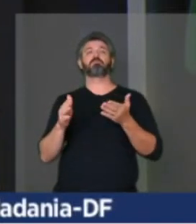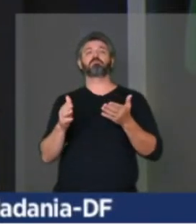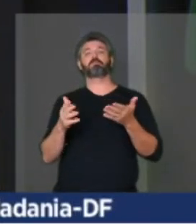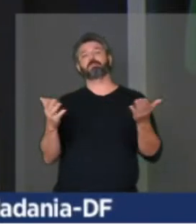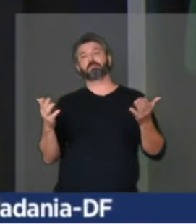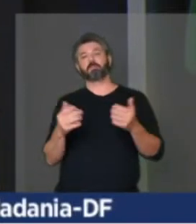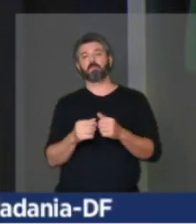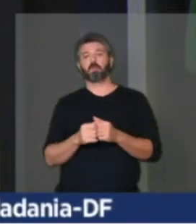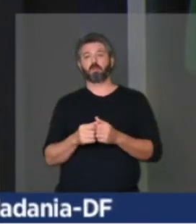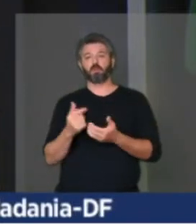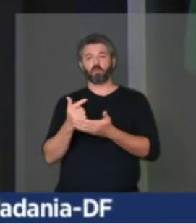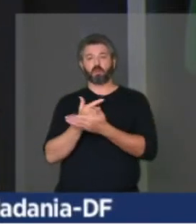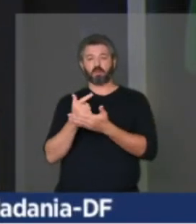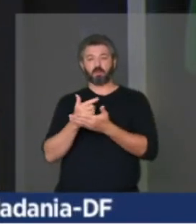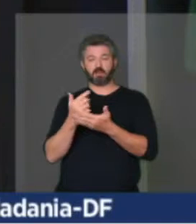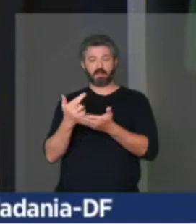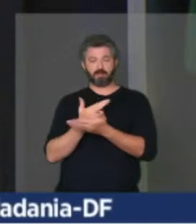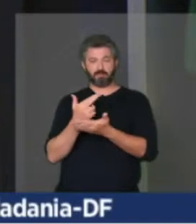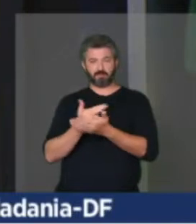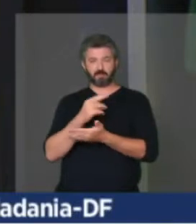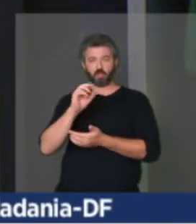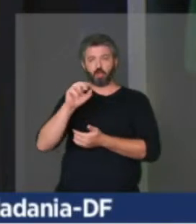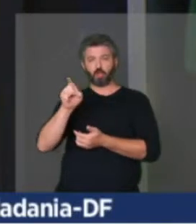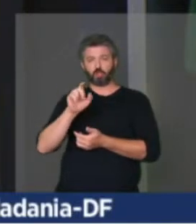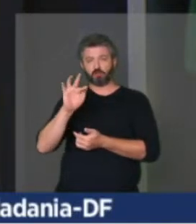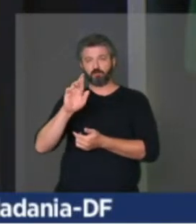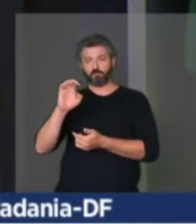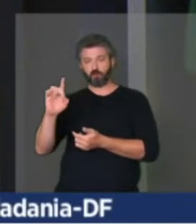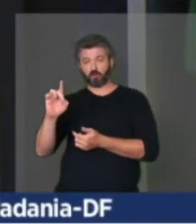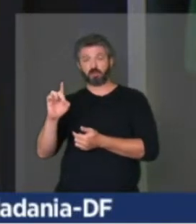OXFORD, NO REINO UNIDO, GRÁVIDAS DO COVID-19 TÊM 17 VEZES MAIS CHANCES DE MORTE DO